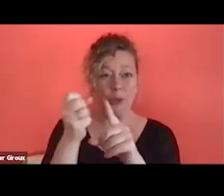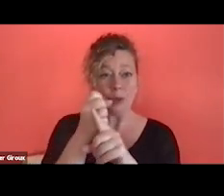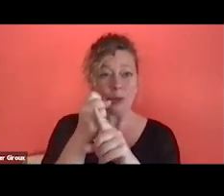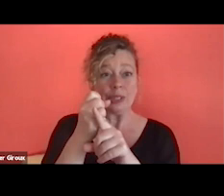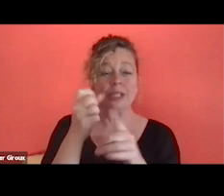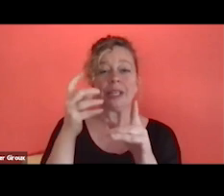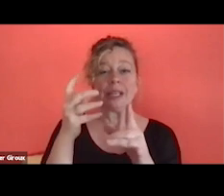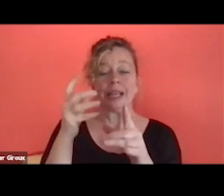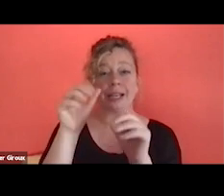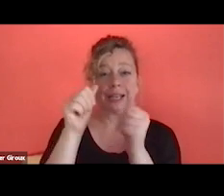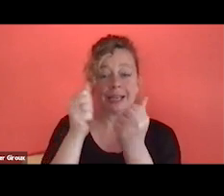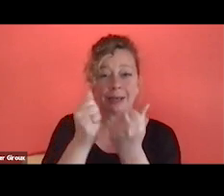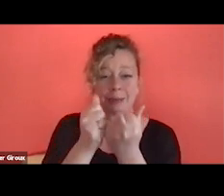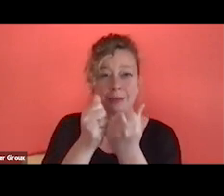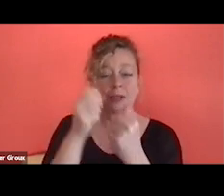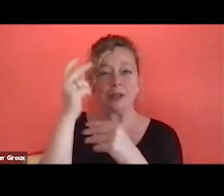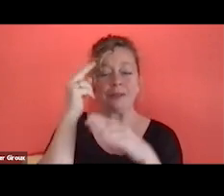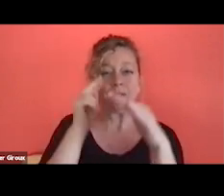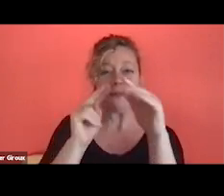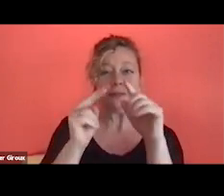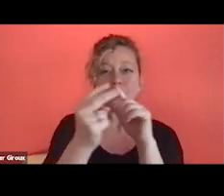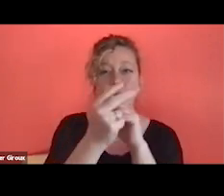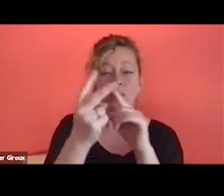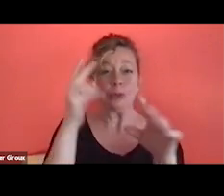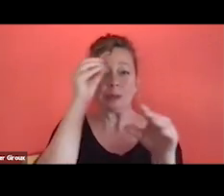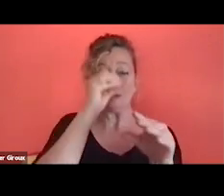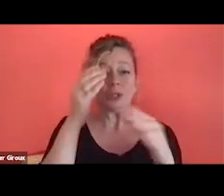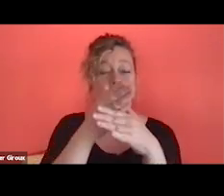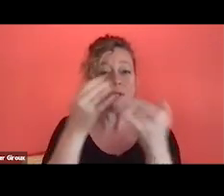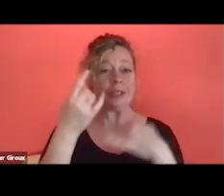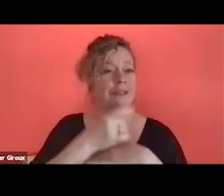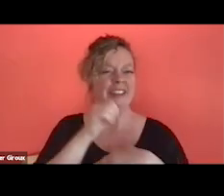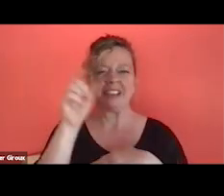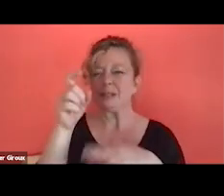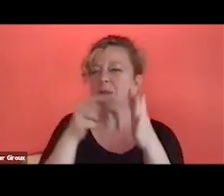pero los puntos de vista y opiniones compartidos hoy no son necesariamente representativos de SAMHSA